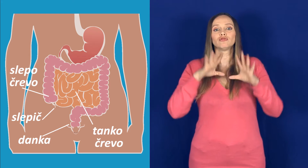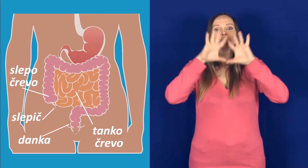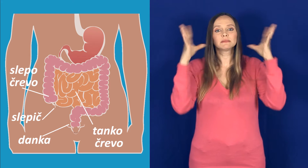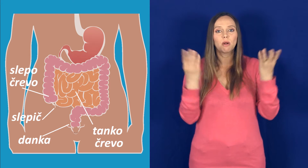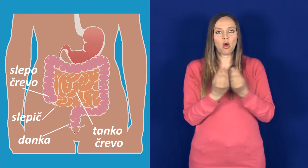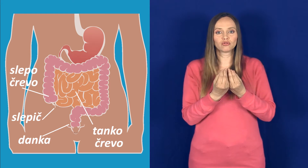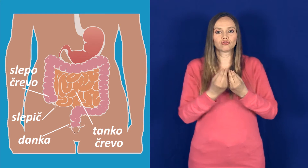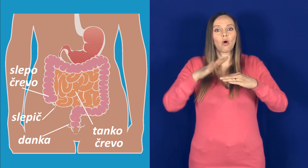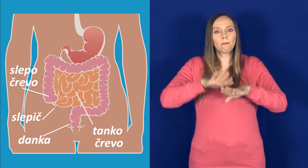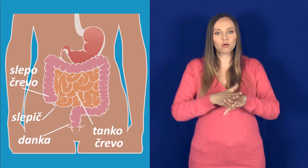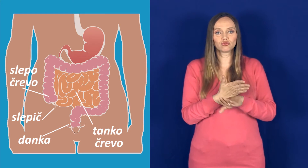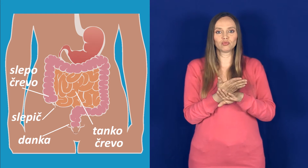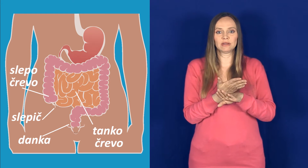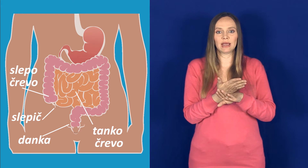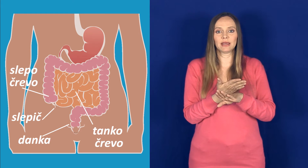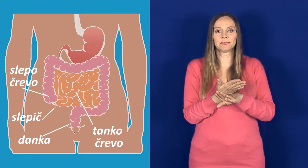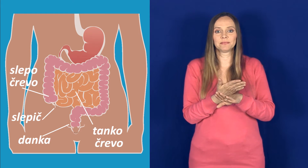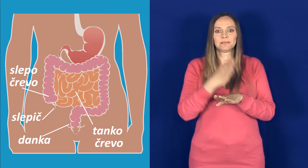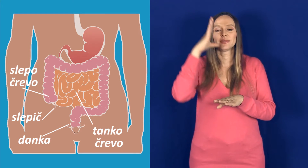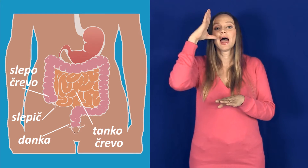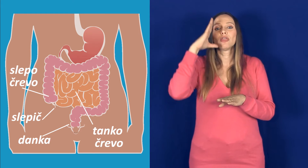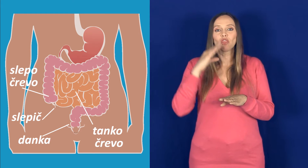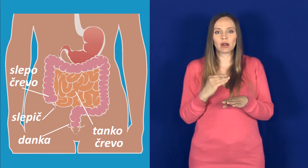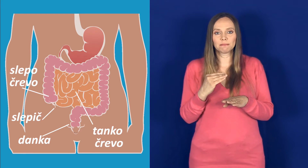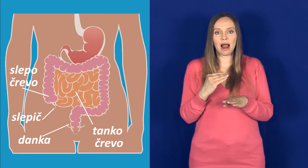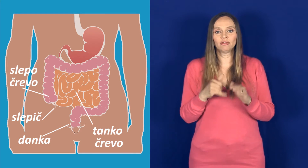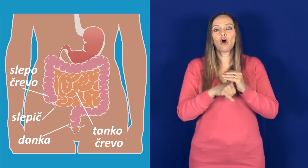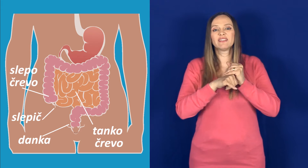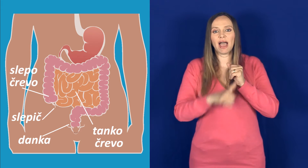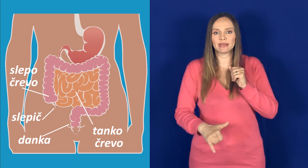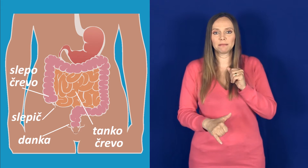Normalno odvajanje blata je pomembna naloga prebavnega trakta.